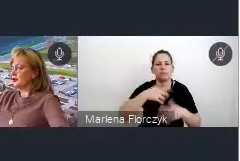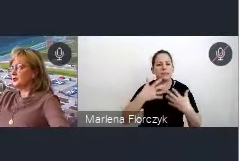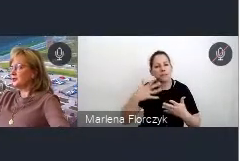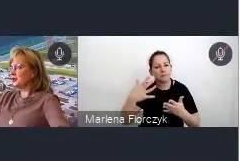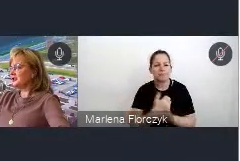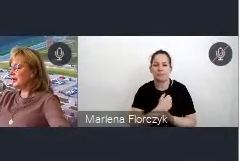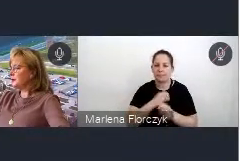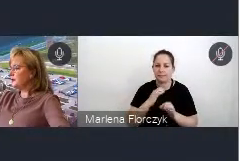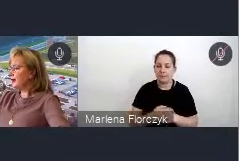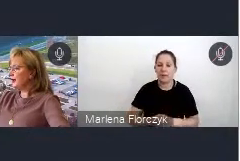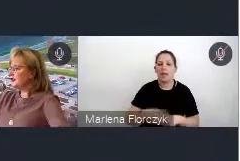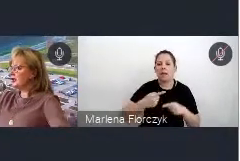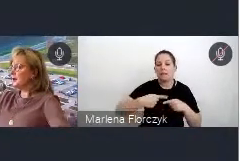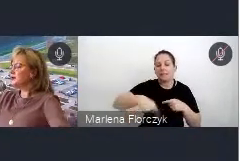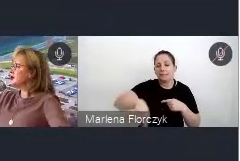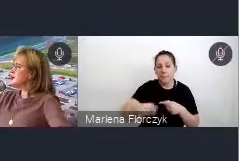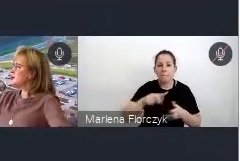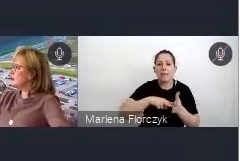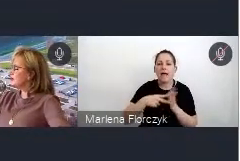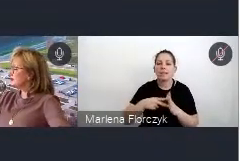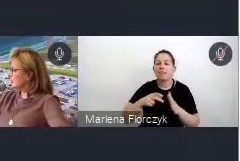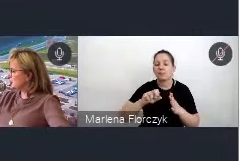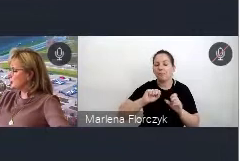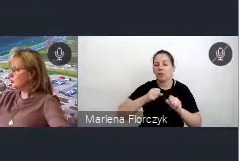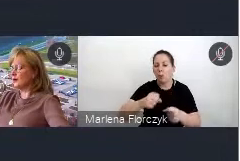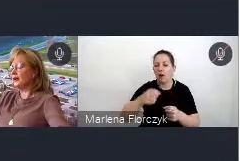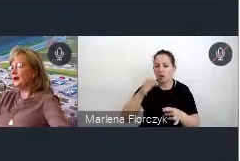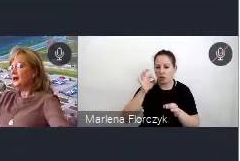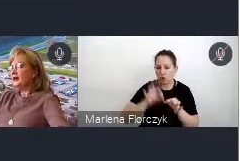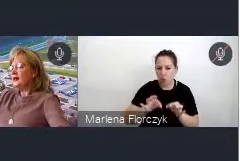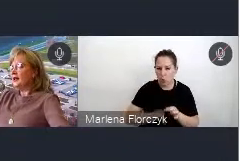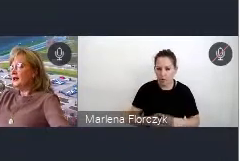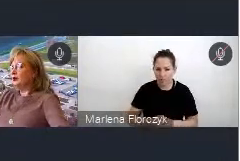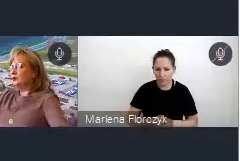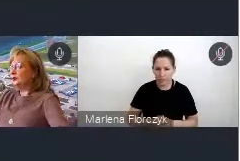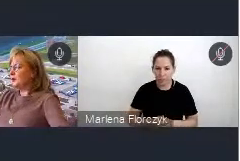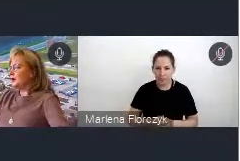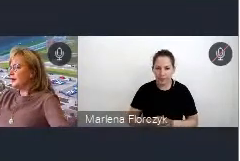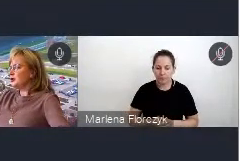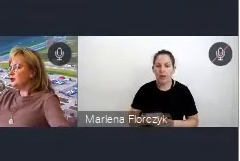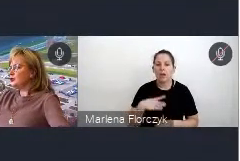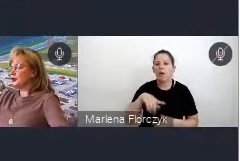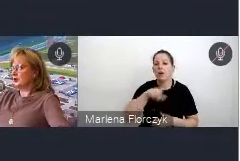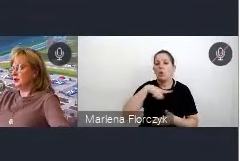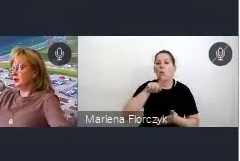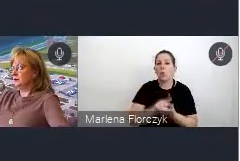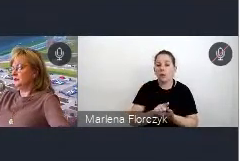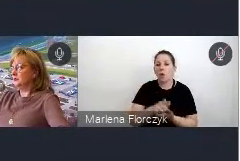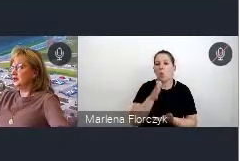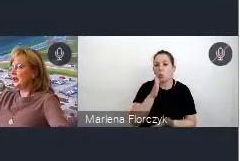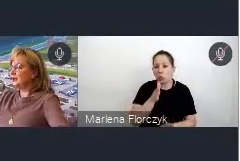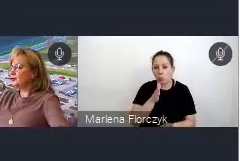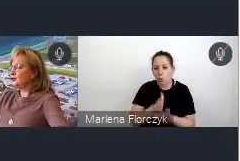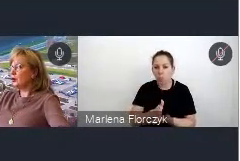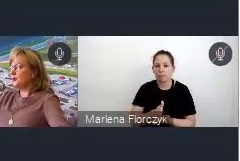Przed nami plany działań szczegółowych, cele szczegółowe. Udało nam się już dla dwóch obszarów,